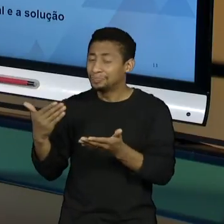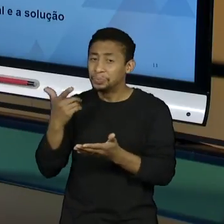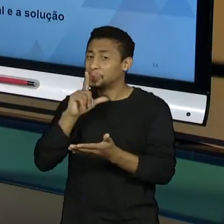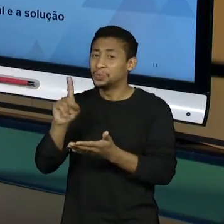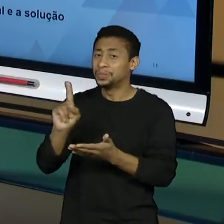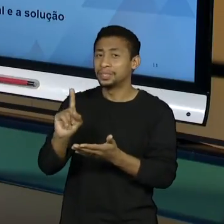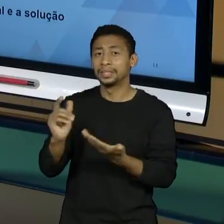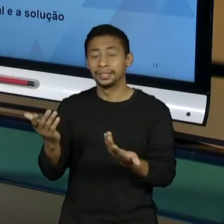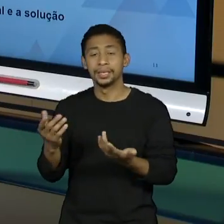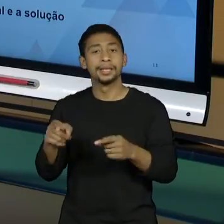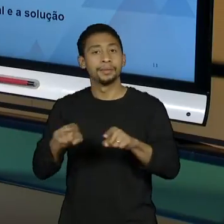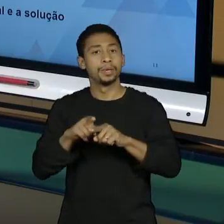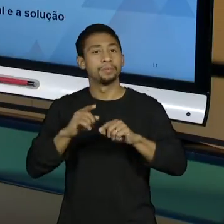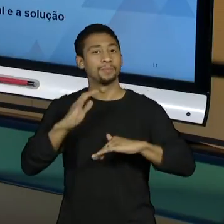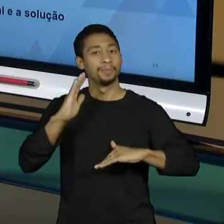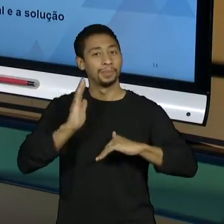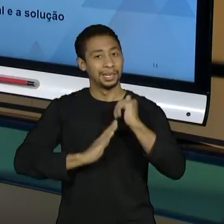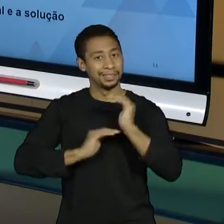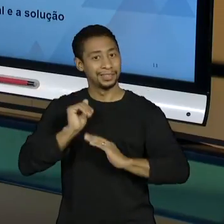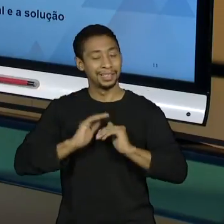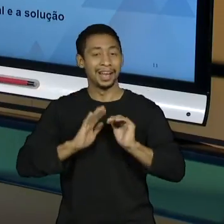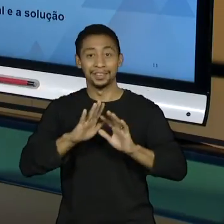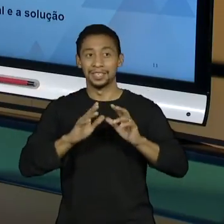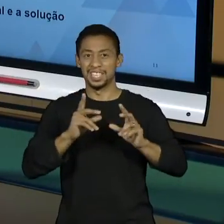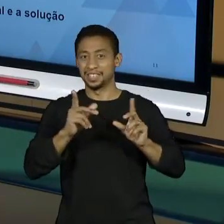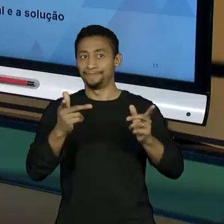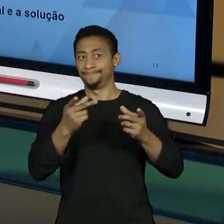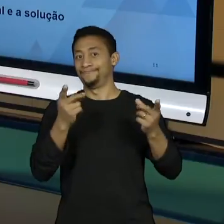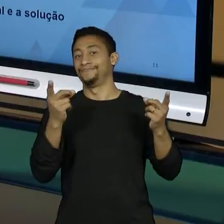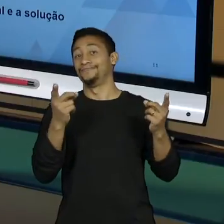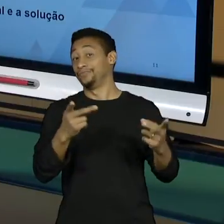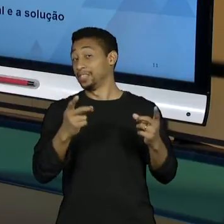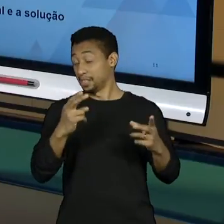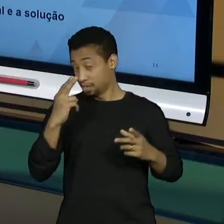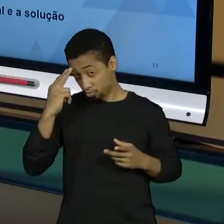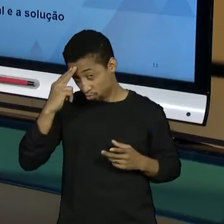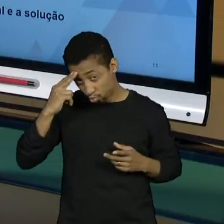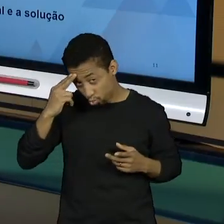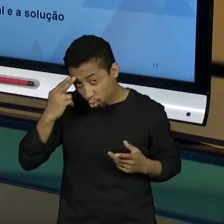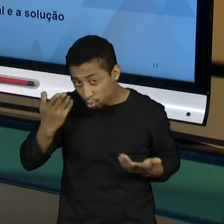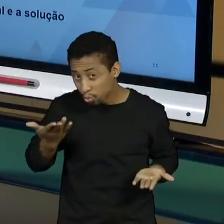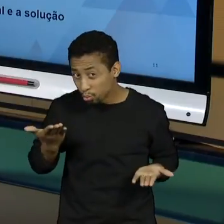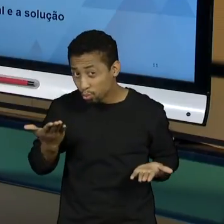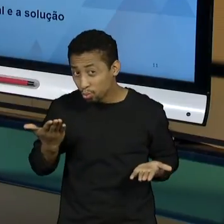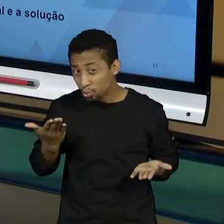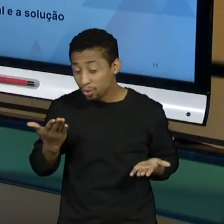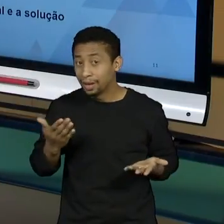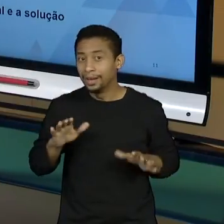PRATICANDO NÃO SER UM VENDEDOR DE SONHOS, NÉ? ENTÃO, VEJA, A COMPUTAÇÃO FAZ UM MONTE DE COISA,